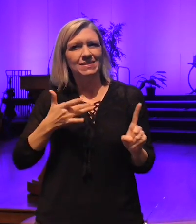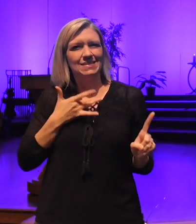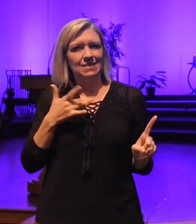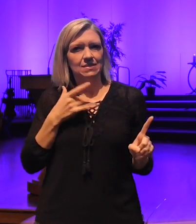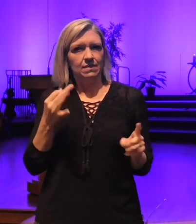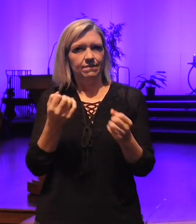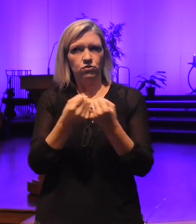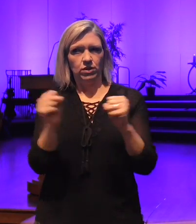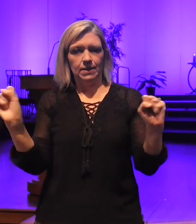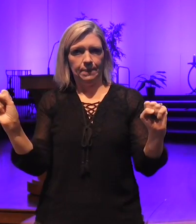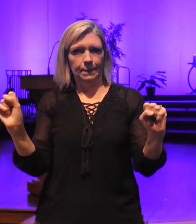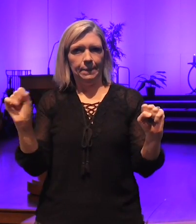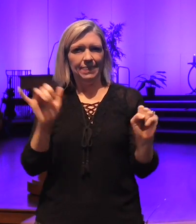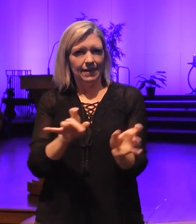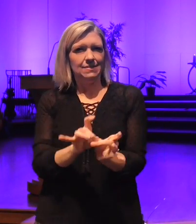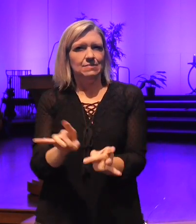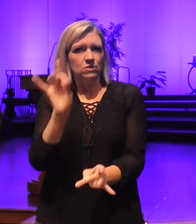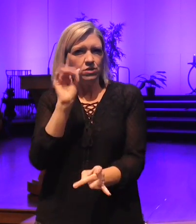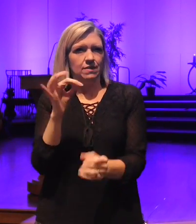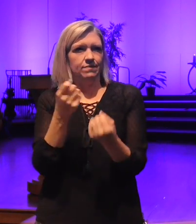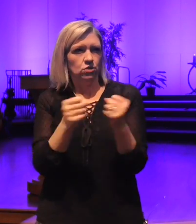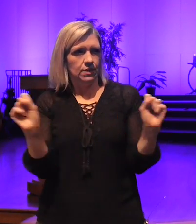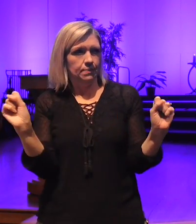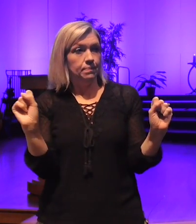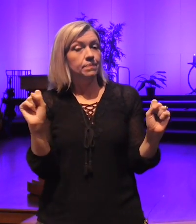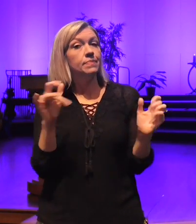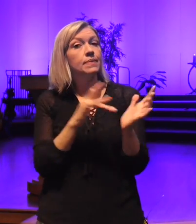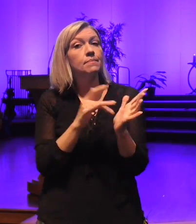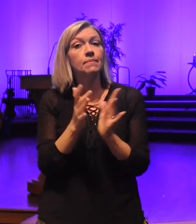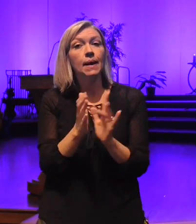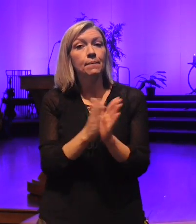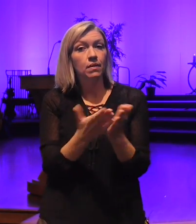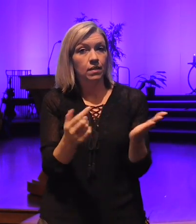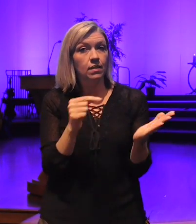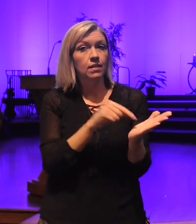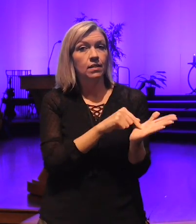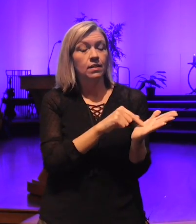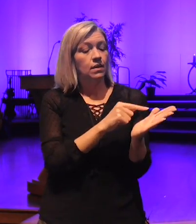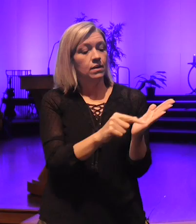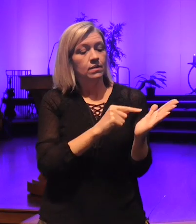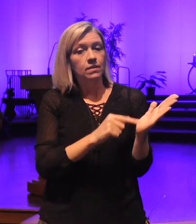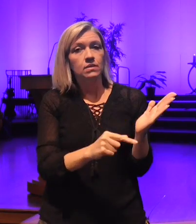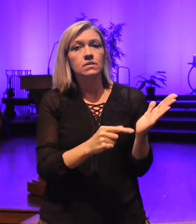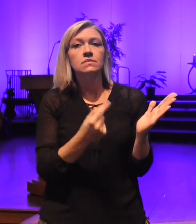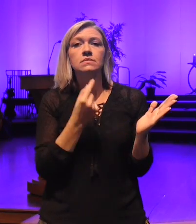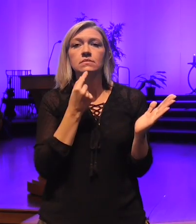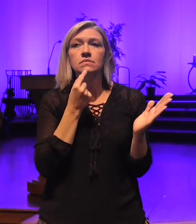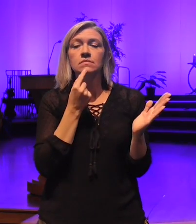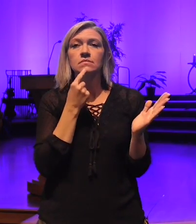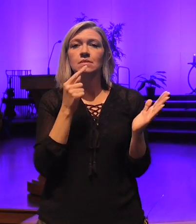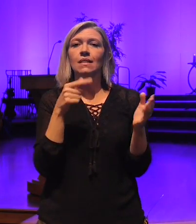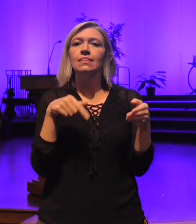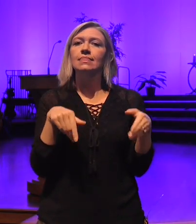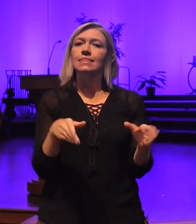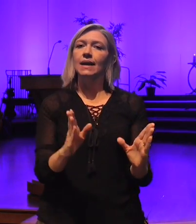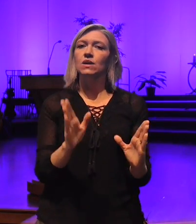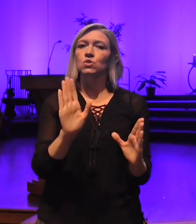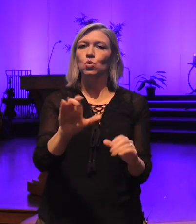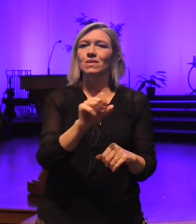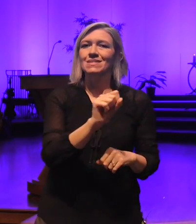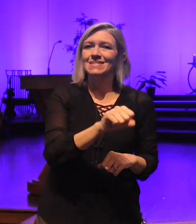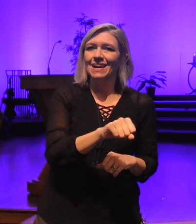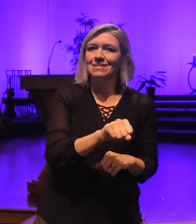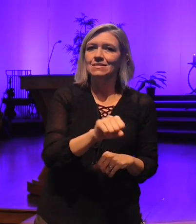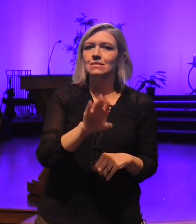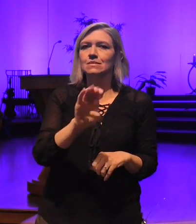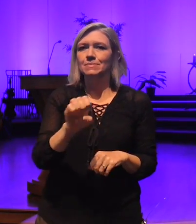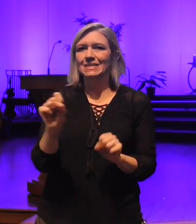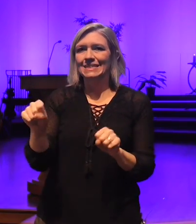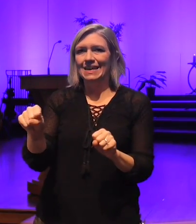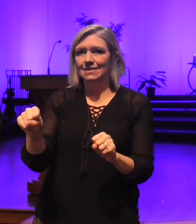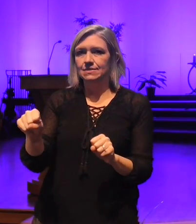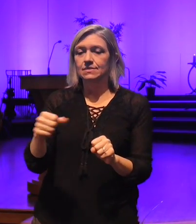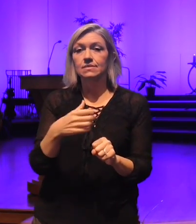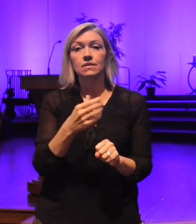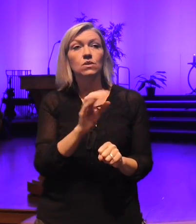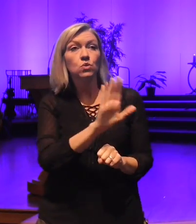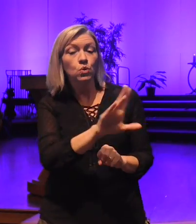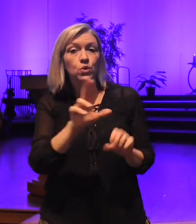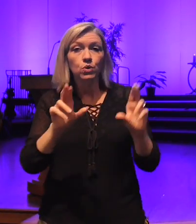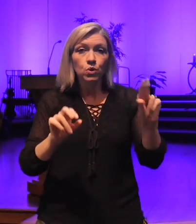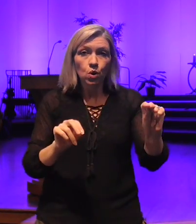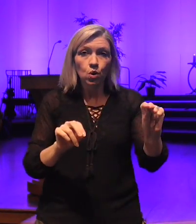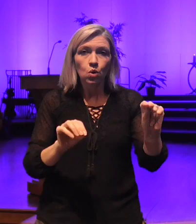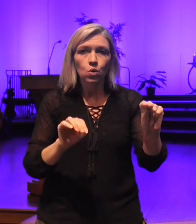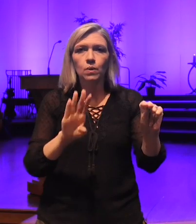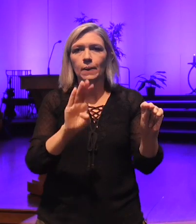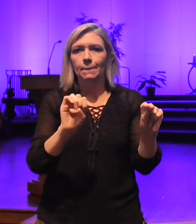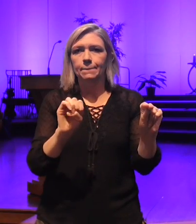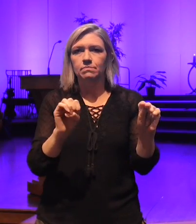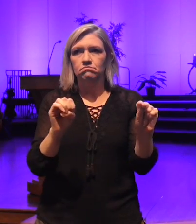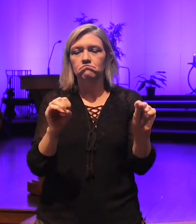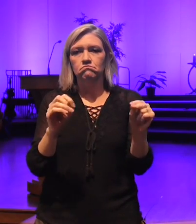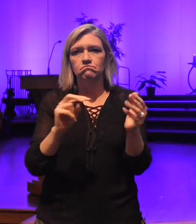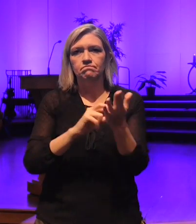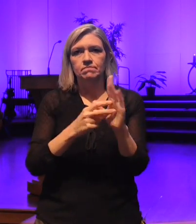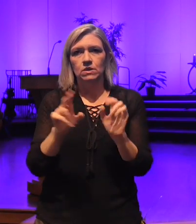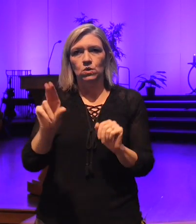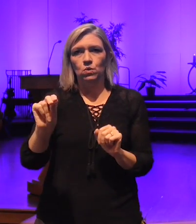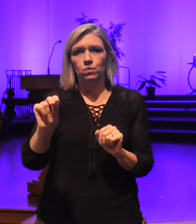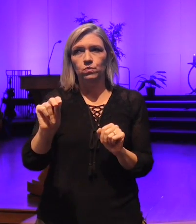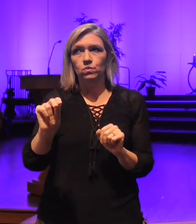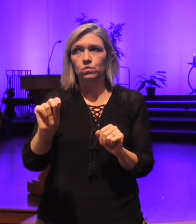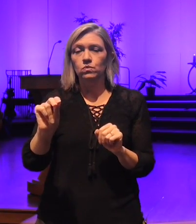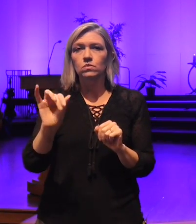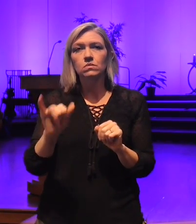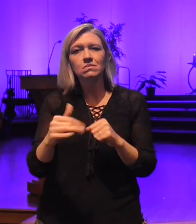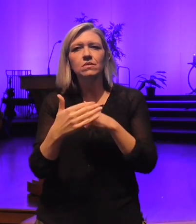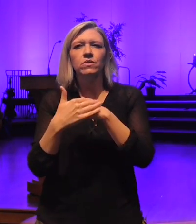Esencia en la Biblia dice que tu sí sea sí y tu no sea no llamándonos a decir lo que queremos decir